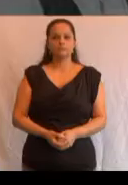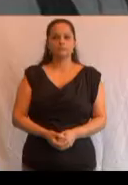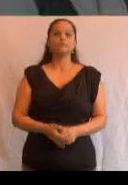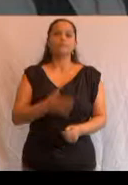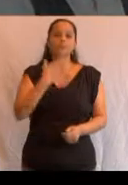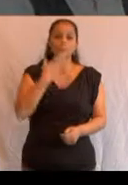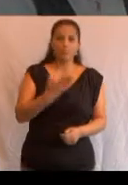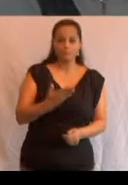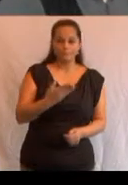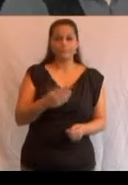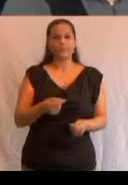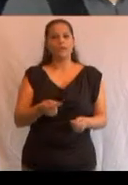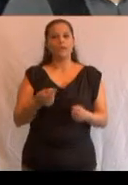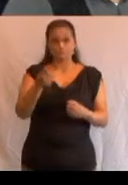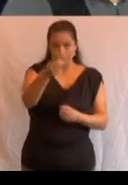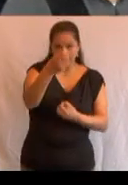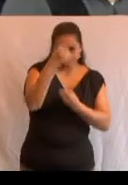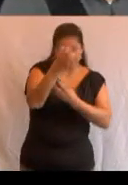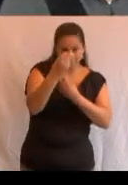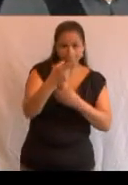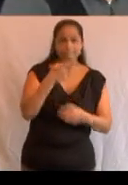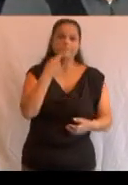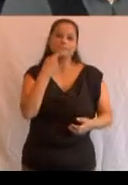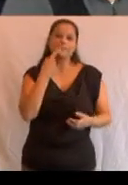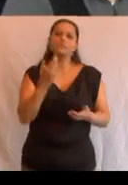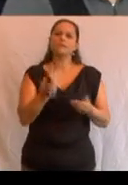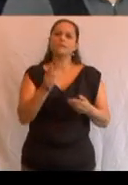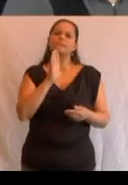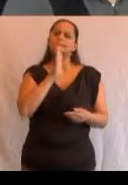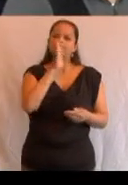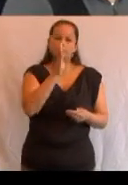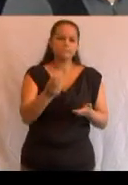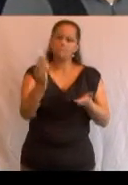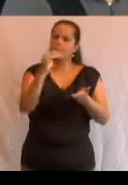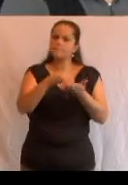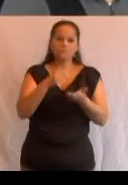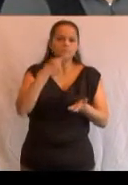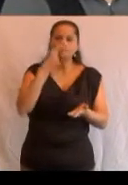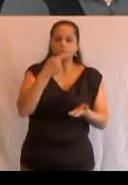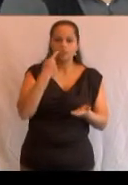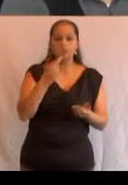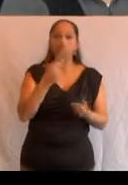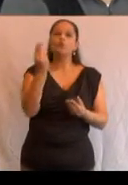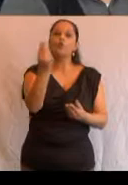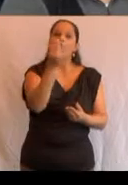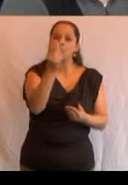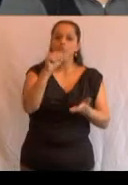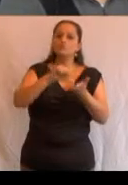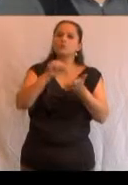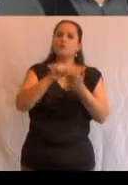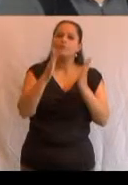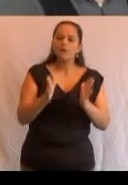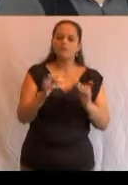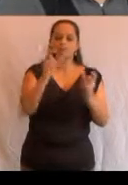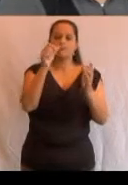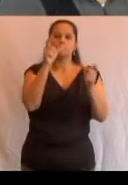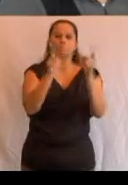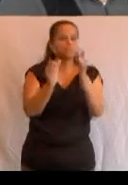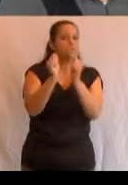Decirles lo que ya he venido repitiendo, sí, los ciudadanos los jóvenes las personas con discapacidad